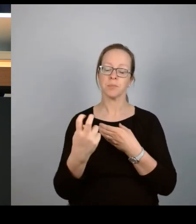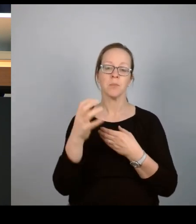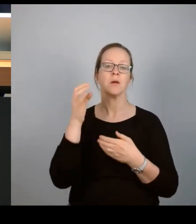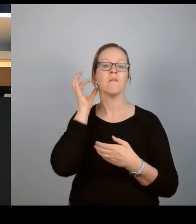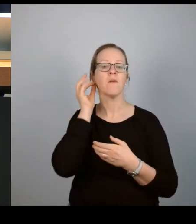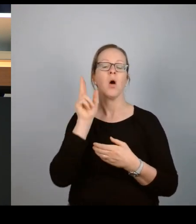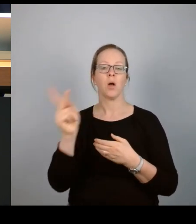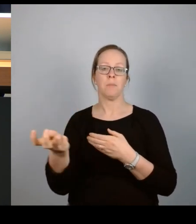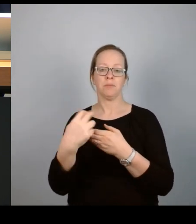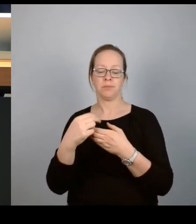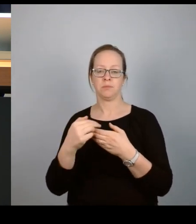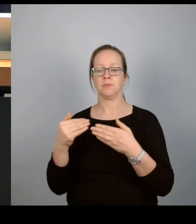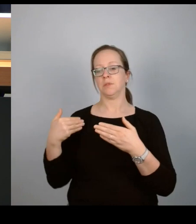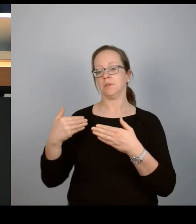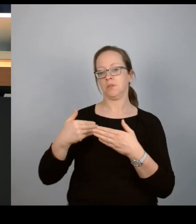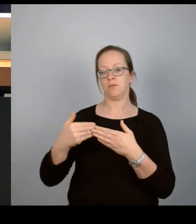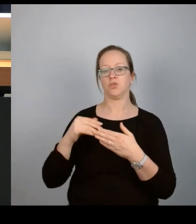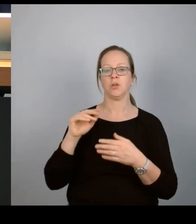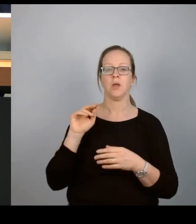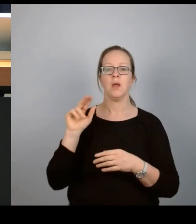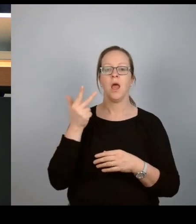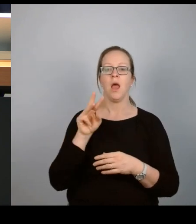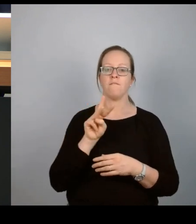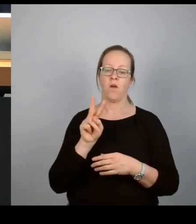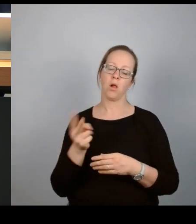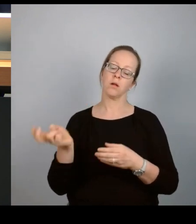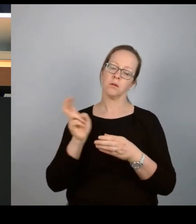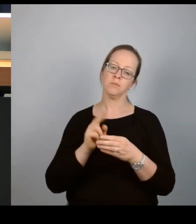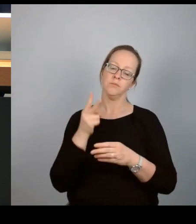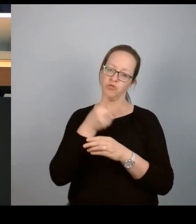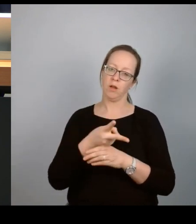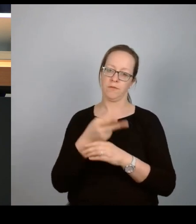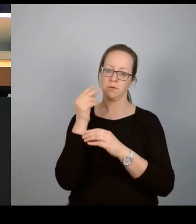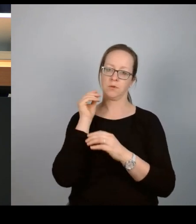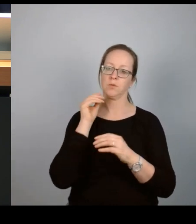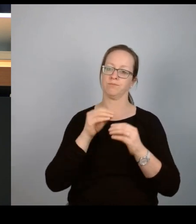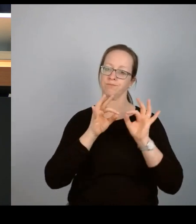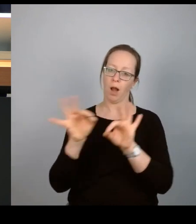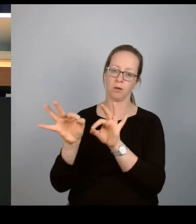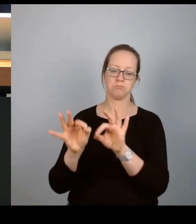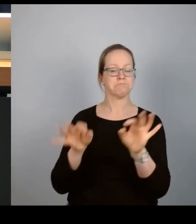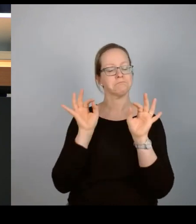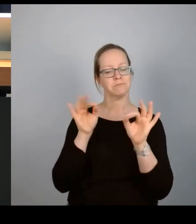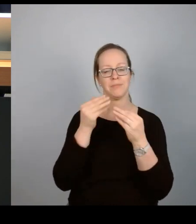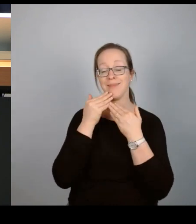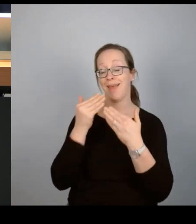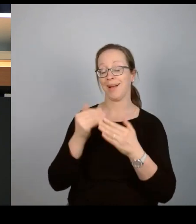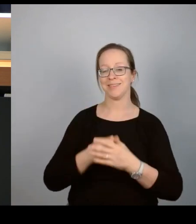Das ist zum einen der Punkt Justiz. Wir haben im Bericht 2020, der danach kam,